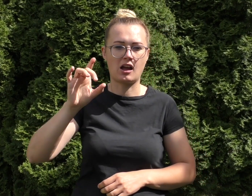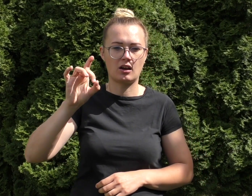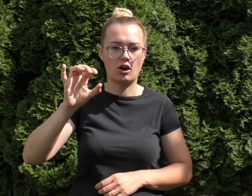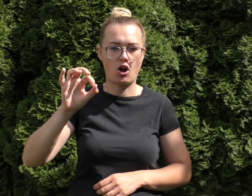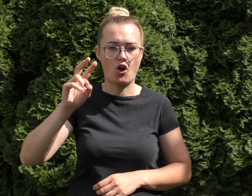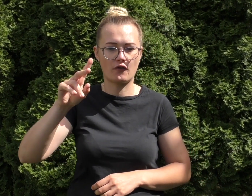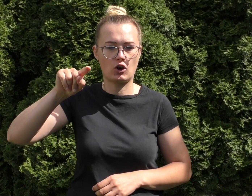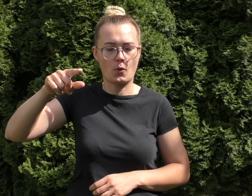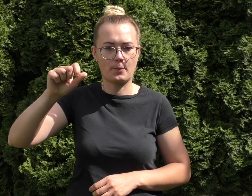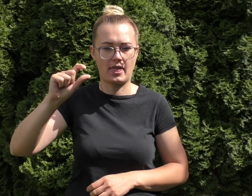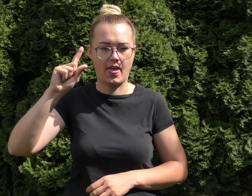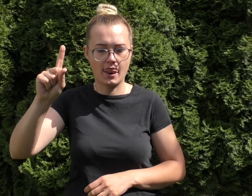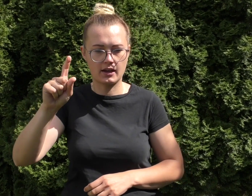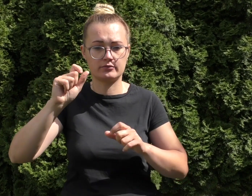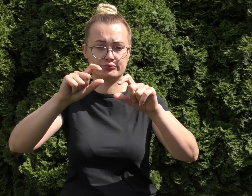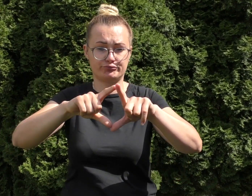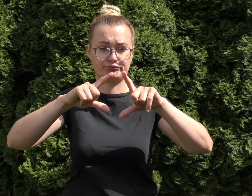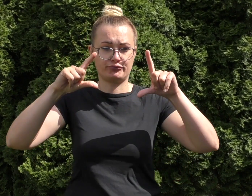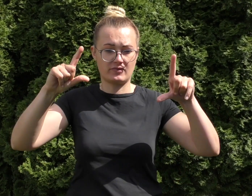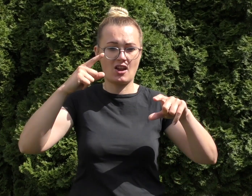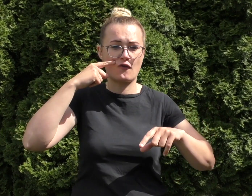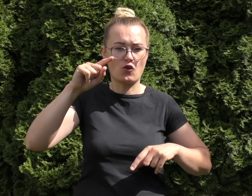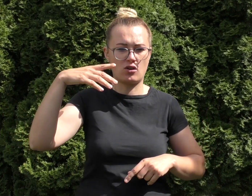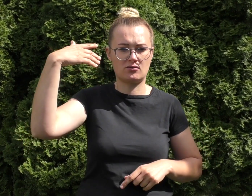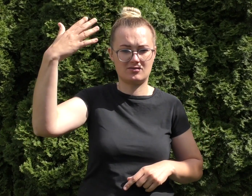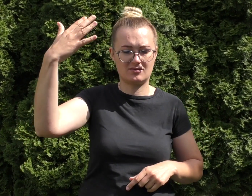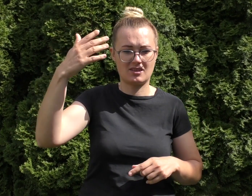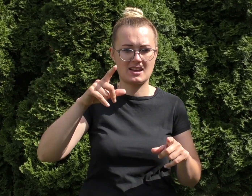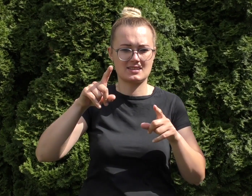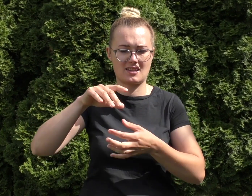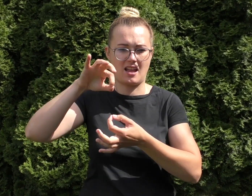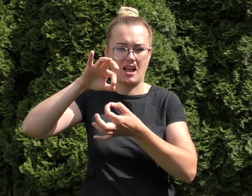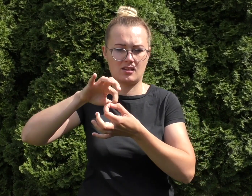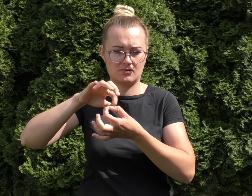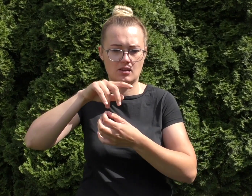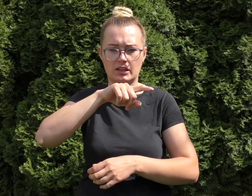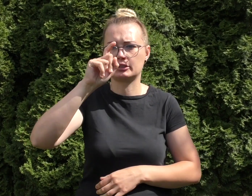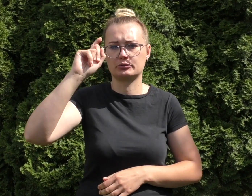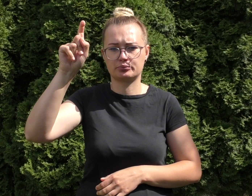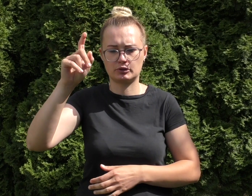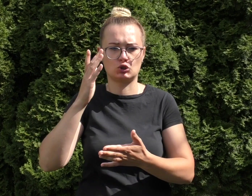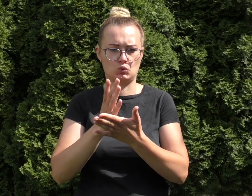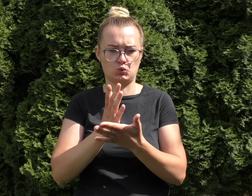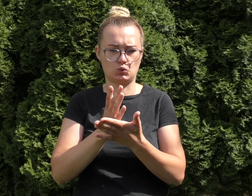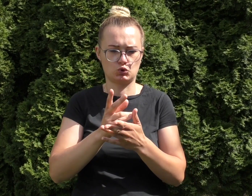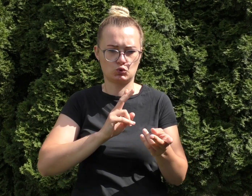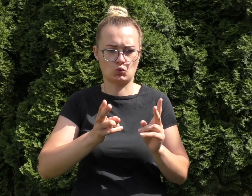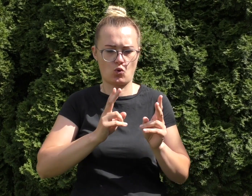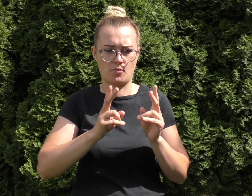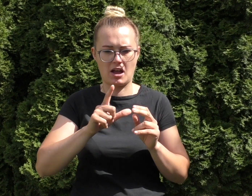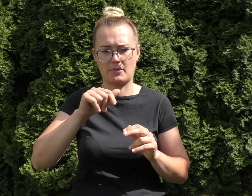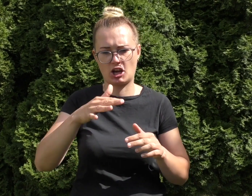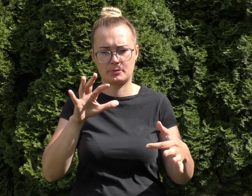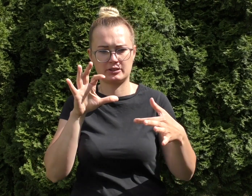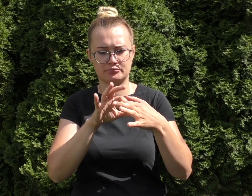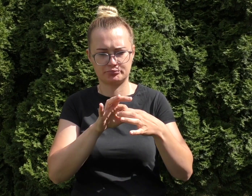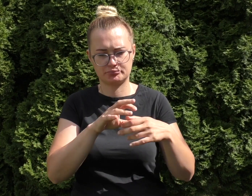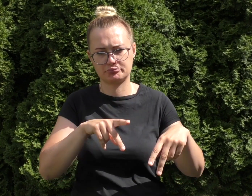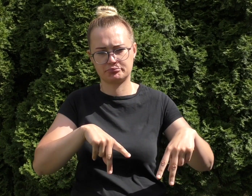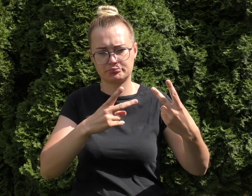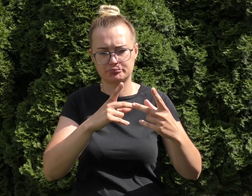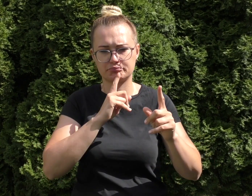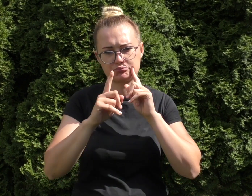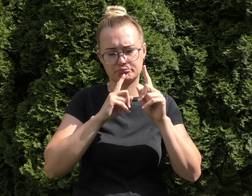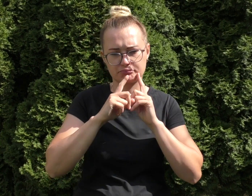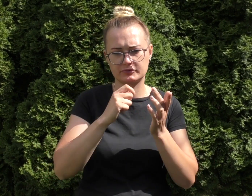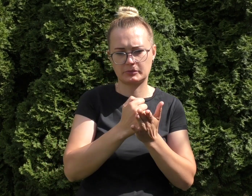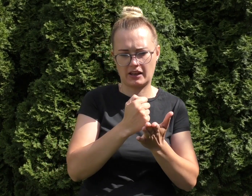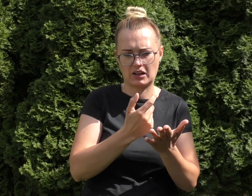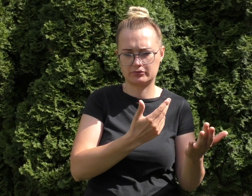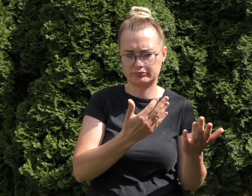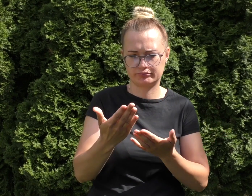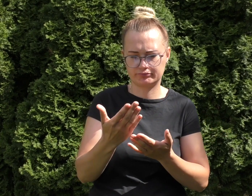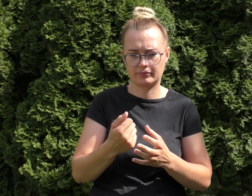wejdź na stronę cik.uke.gov.pl i kliknij na symbol tłumacza w prawym górnym rogu strony.